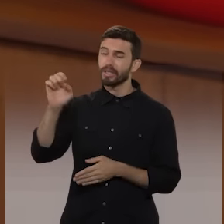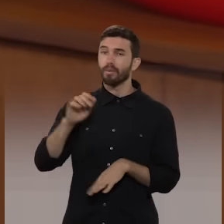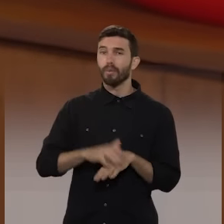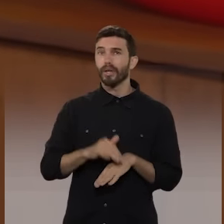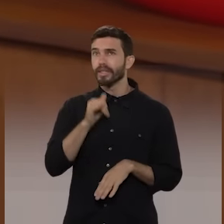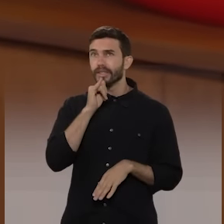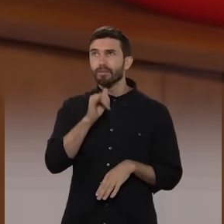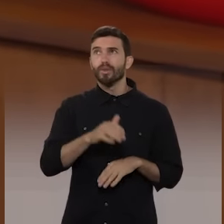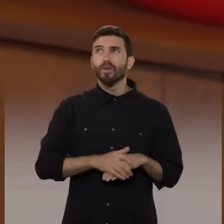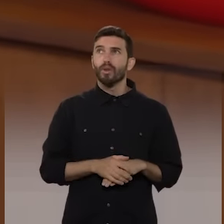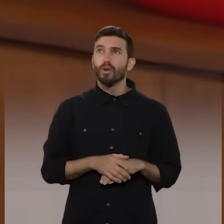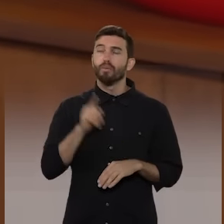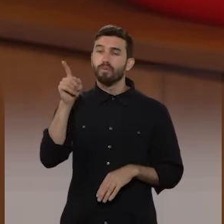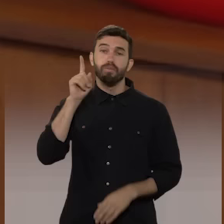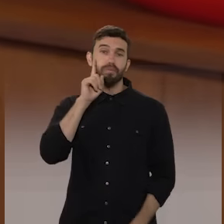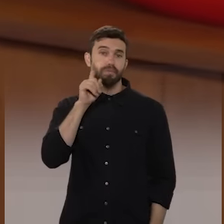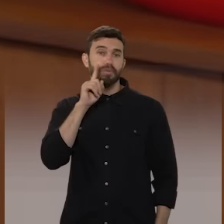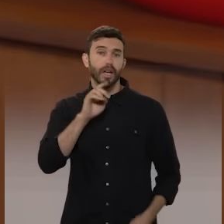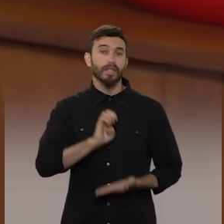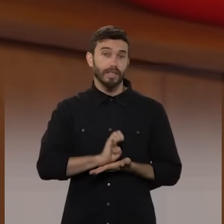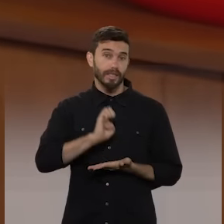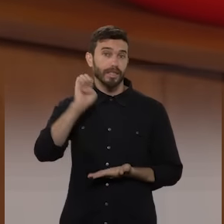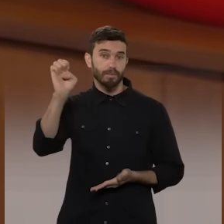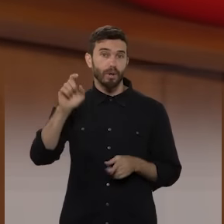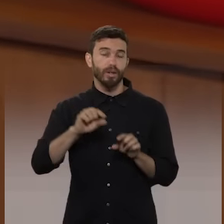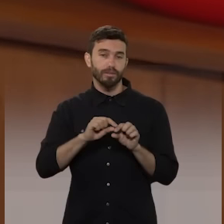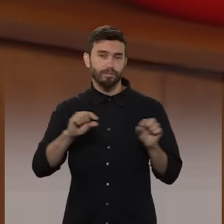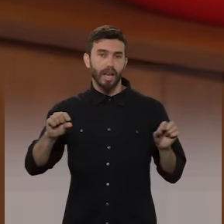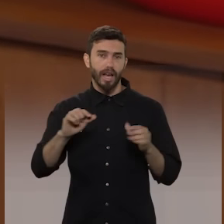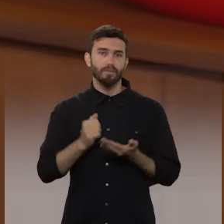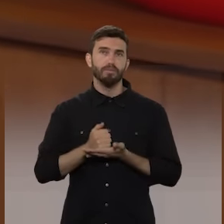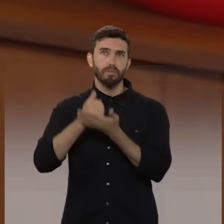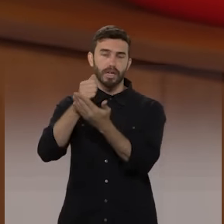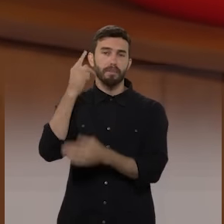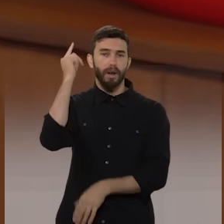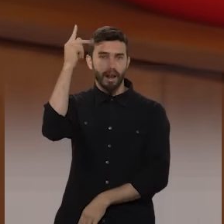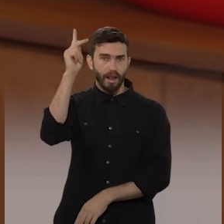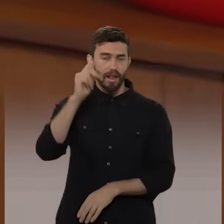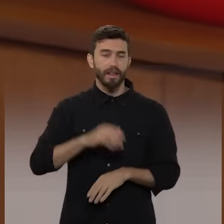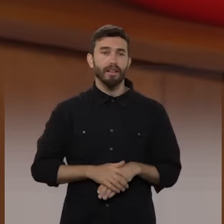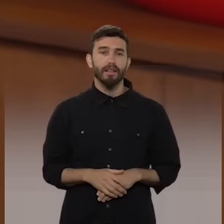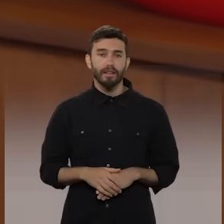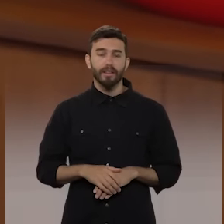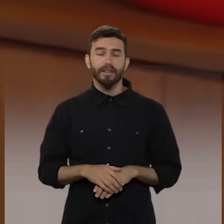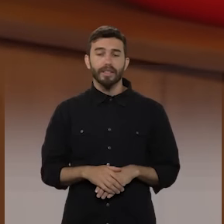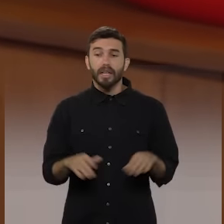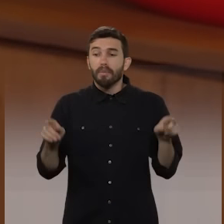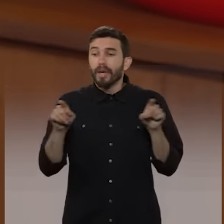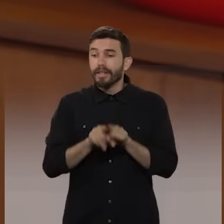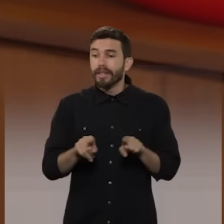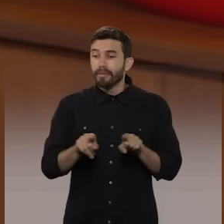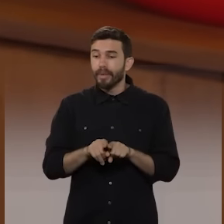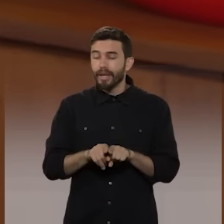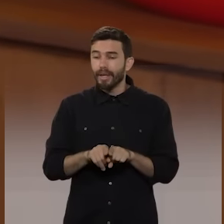para os Estados Unidos, mandamos cabos para os Estados Unidos, mas o nosso grande, o nosso grande